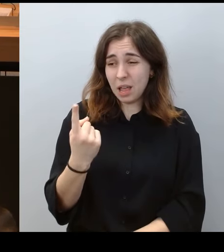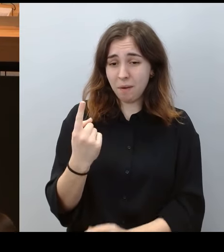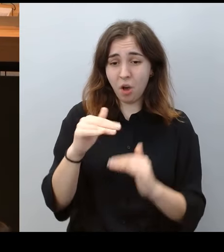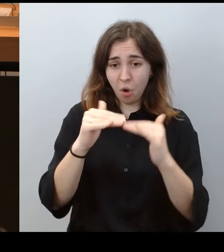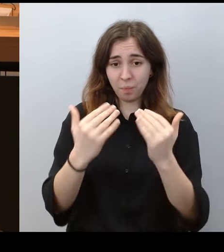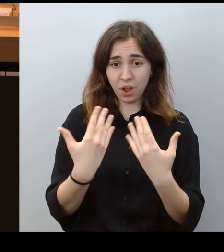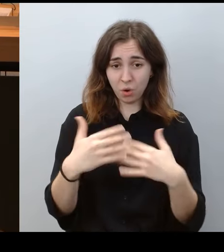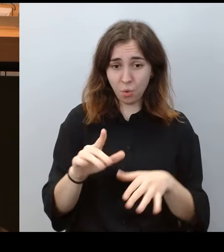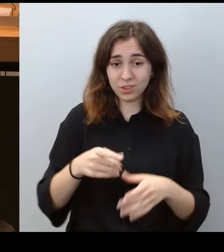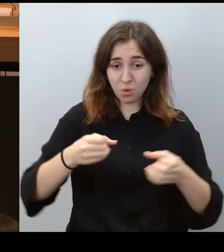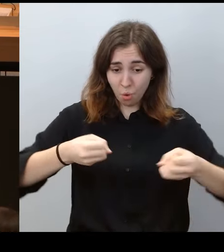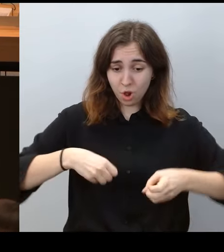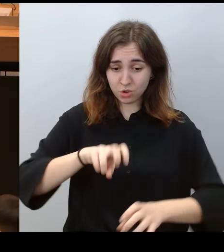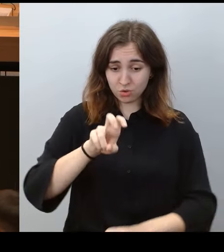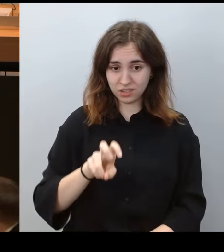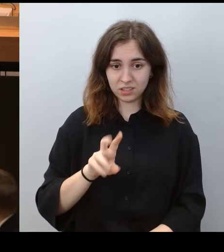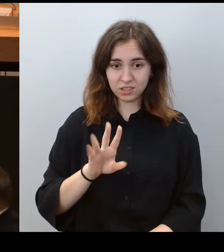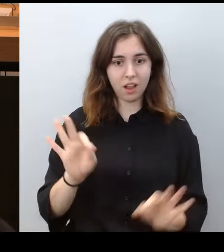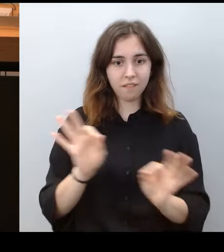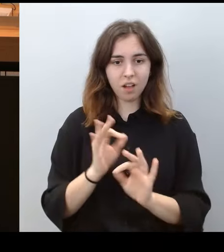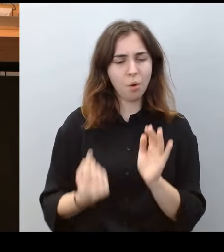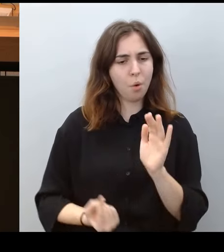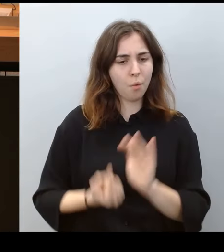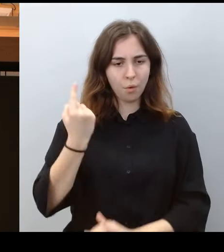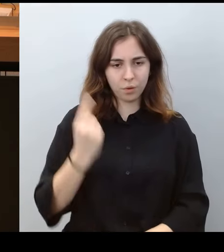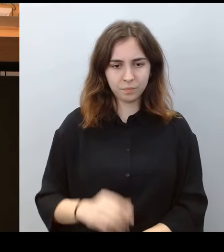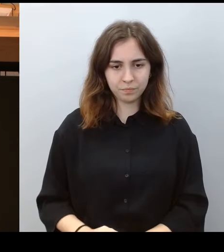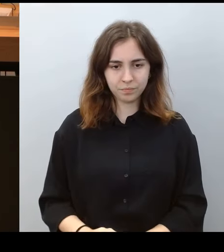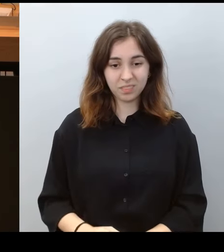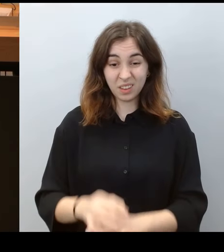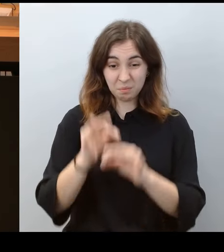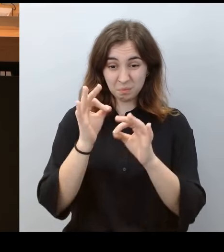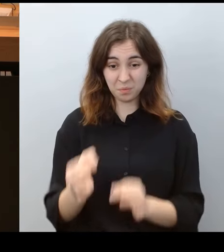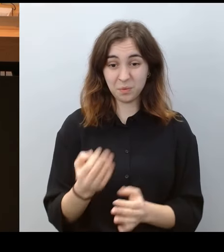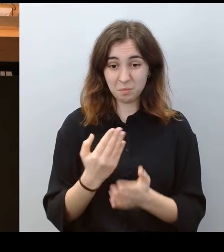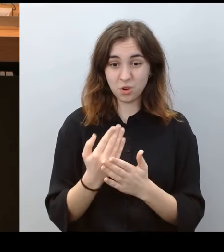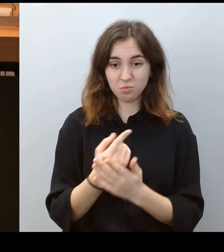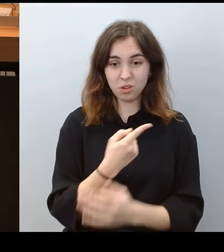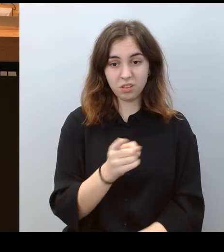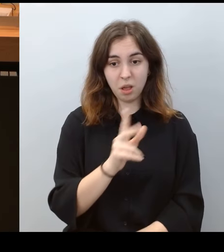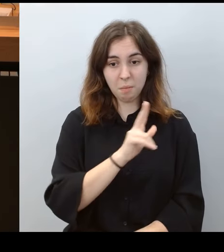Ich will nicht daran denken, was passiert wäre, wenn in dem Moment keine Fahrgäste auf dem Bahnsteig gewesen